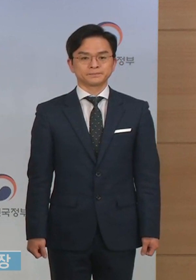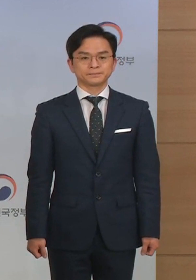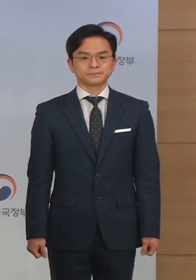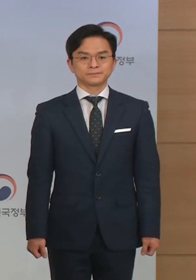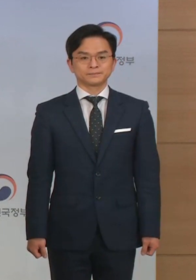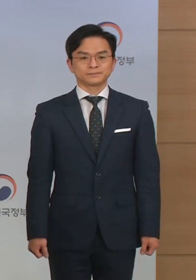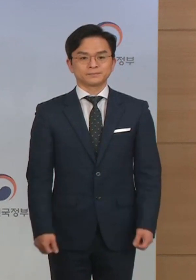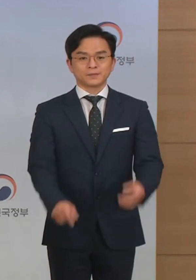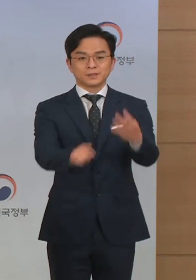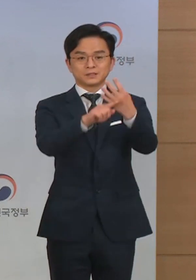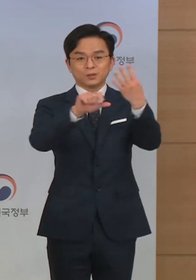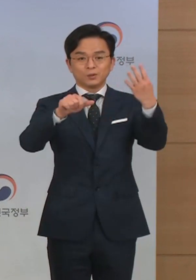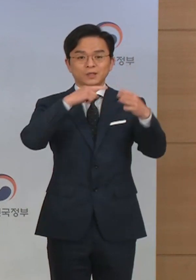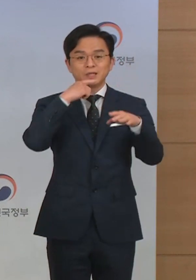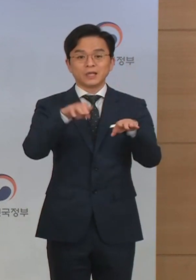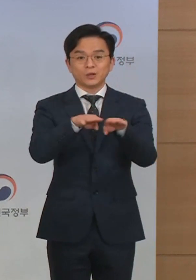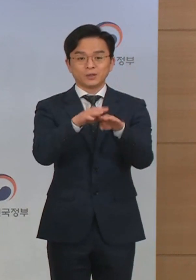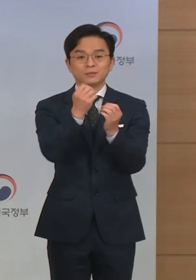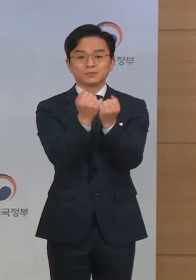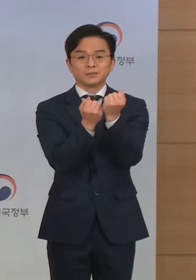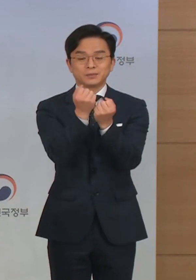4월 5일 일요일 정례브리핑을 시작하겠습니다